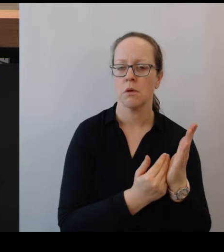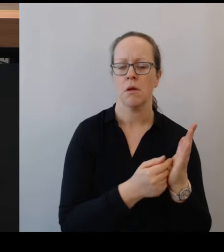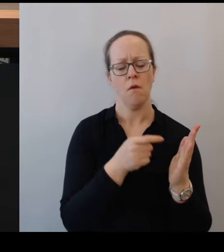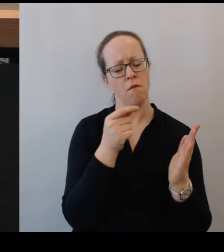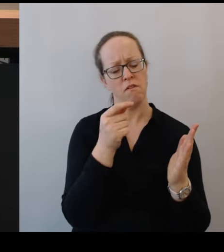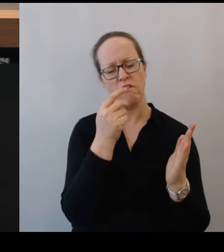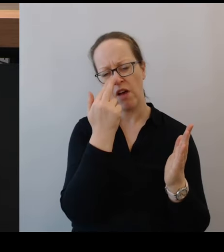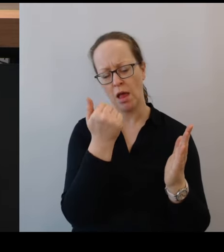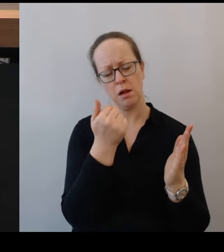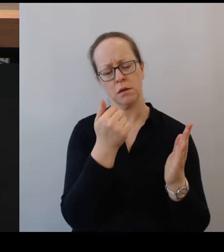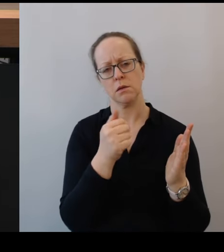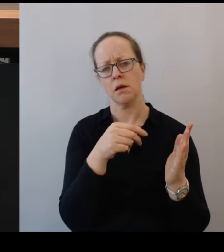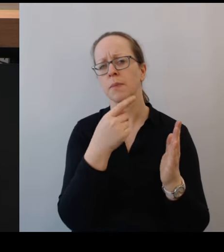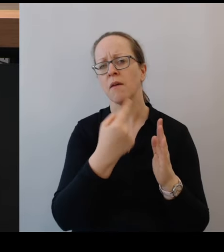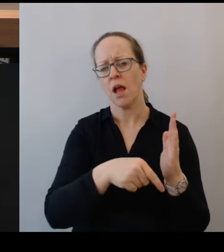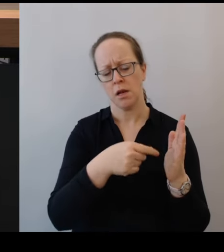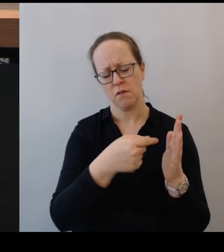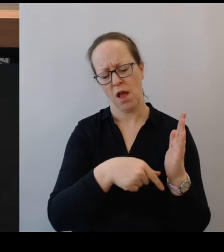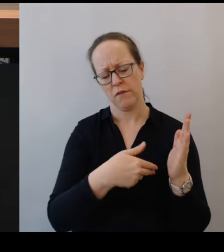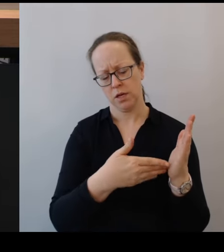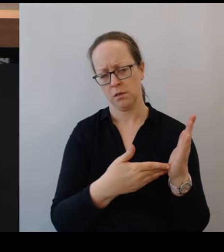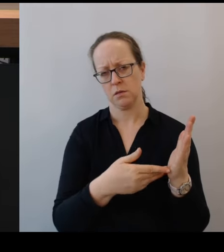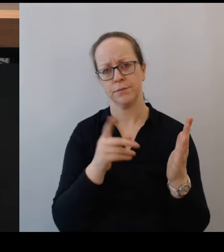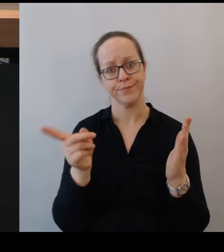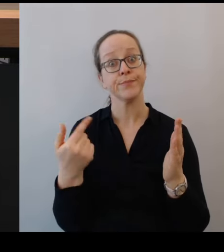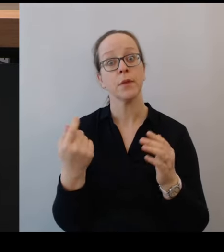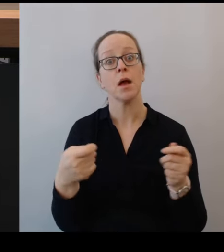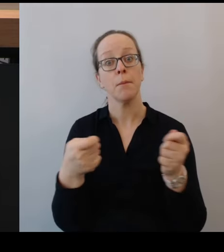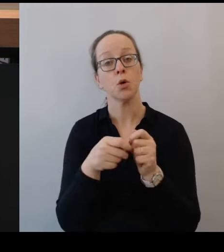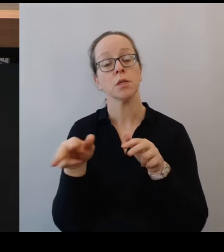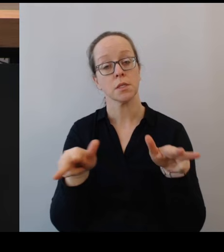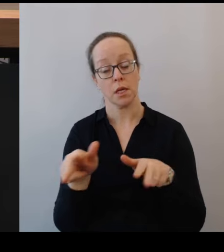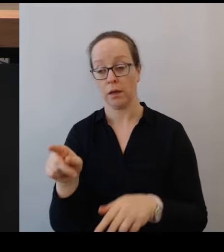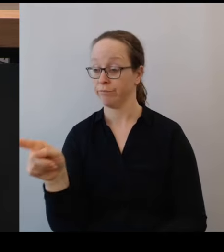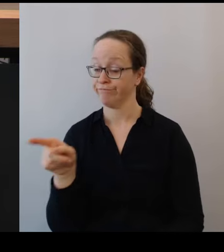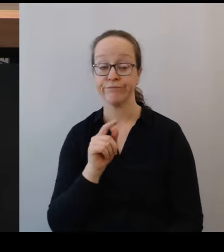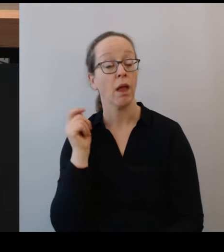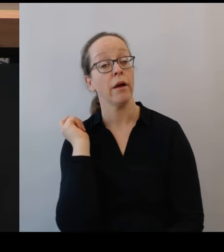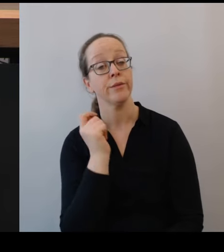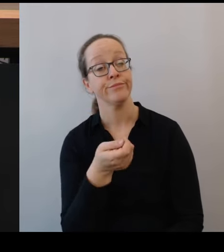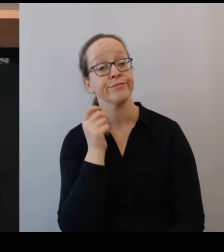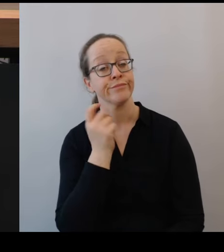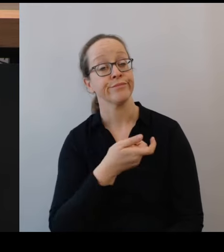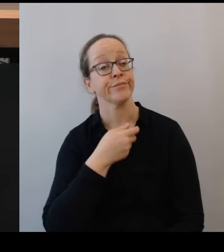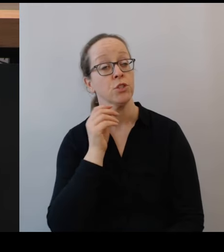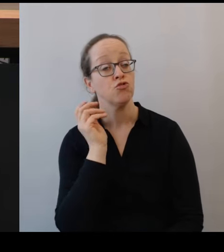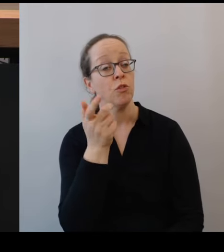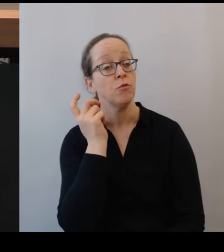soll, was sie machen soll. Hier im Land können wir nur Initiativen einreichen.